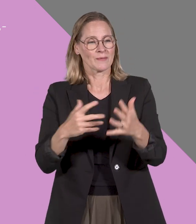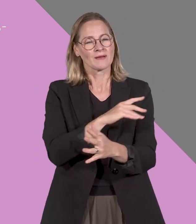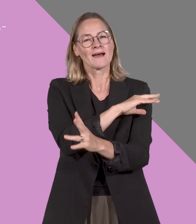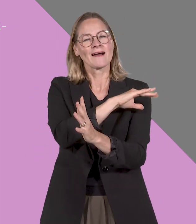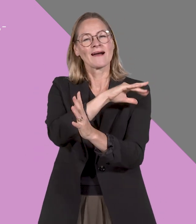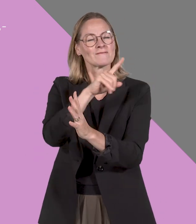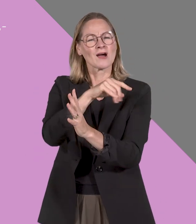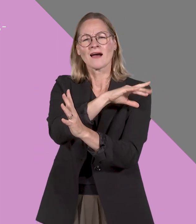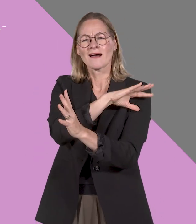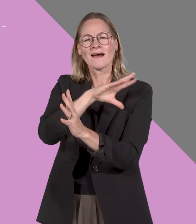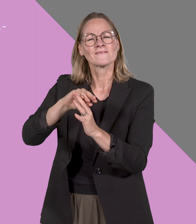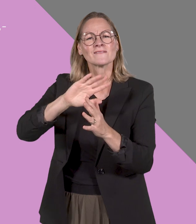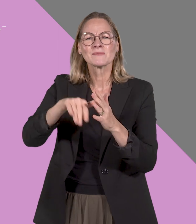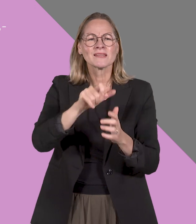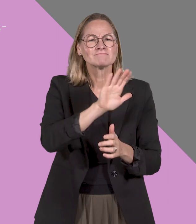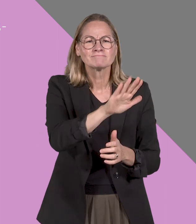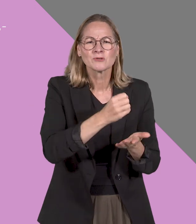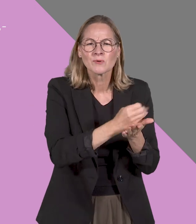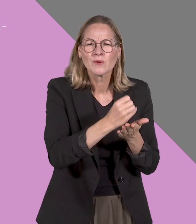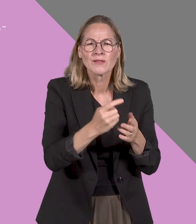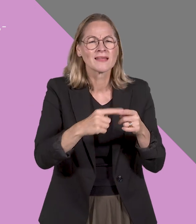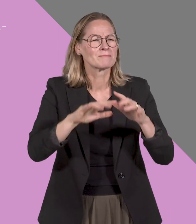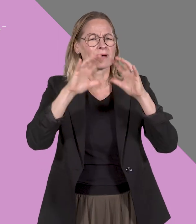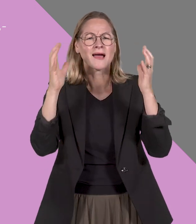filmifestivaali kokoaa yhteen viime vuosien viittomakieliset tuotannot -